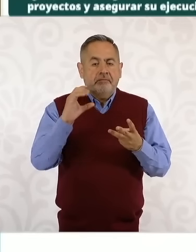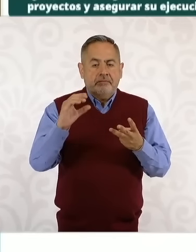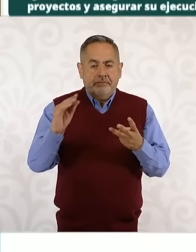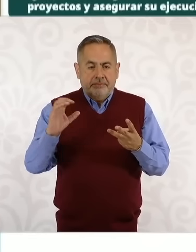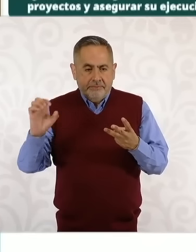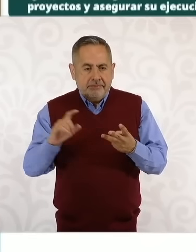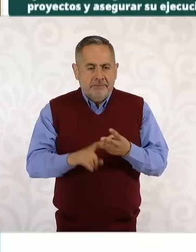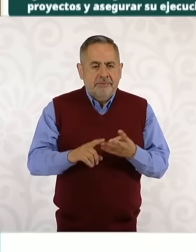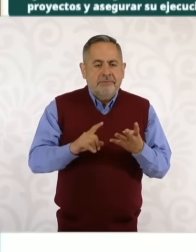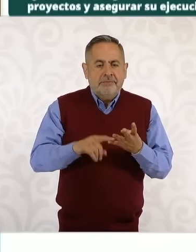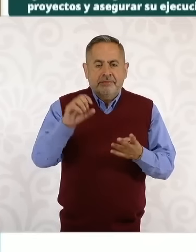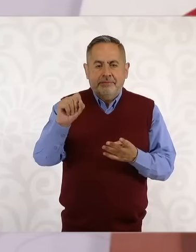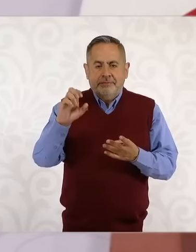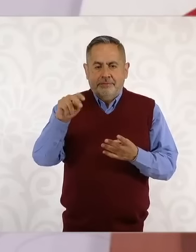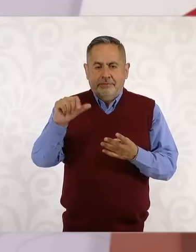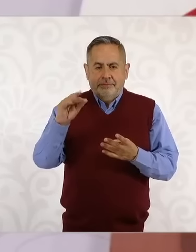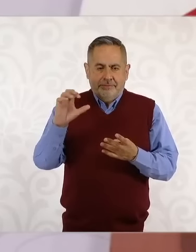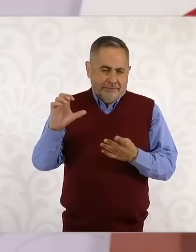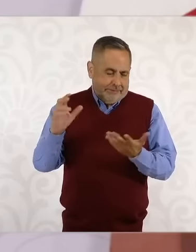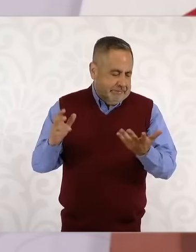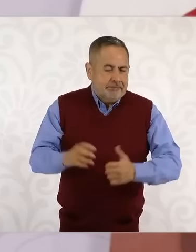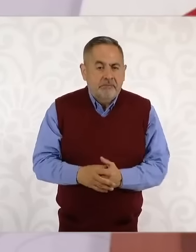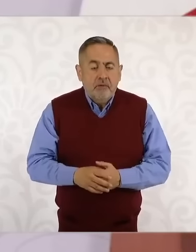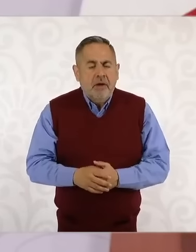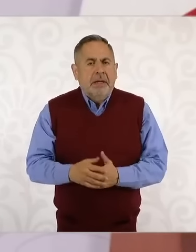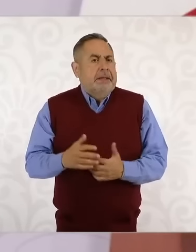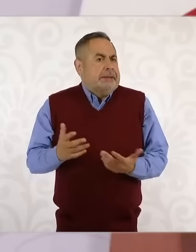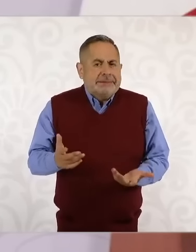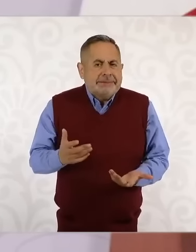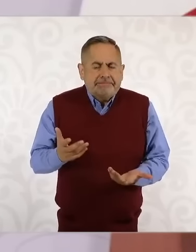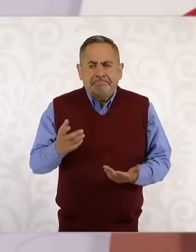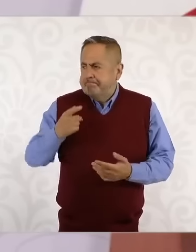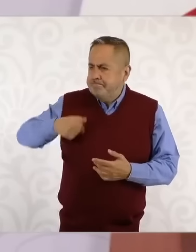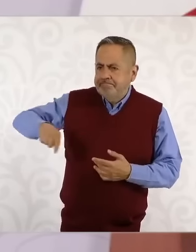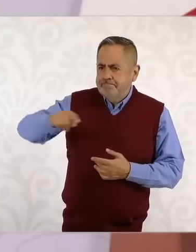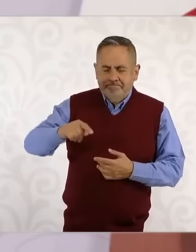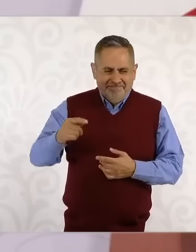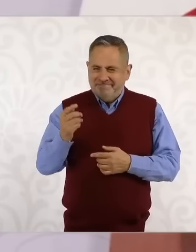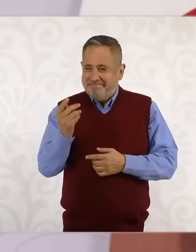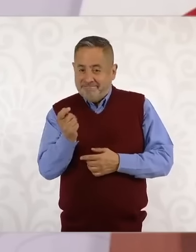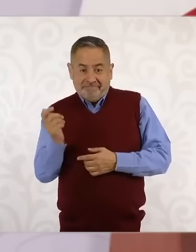por su eh y la Comisión Federal de Electricidad. Entonces, lo que hicimos es conjuntar todos estos